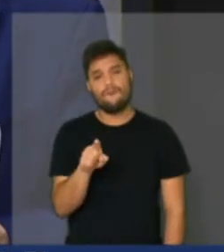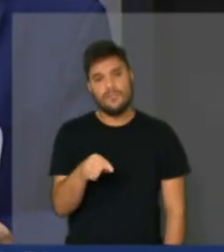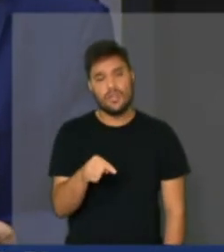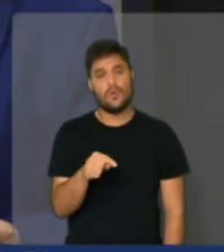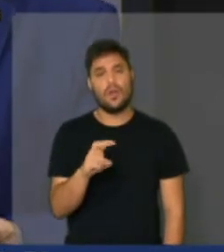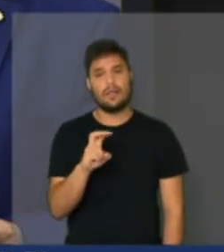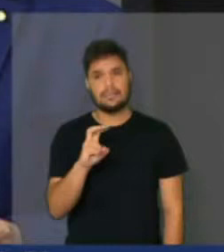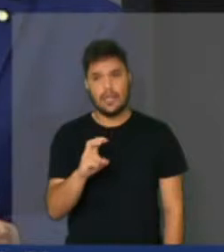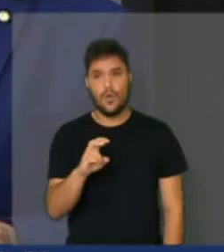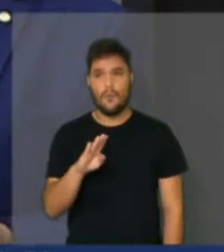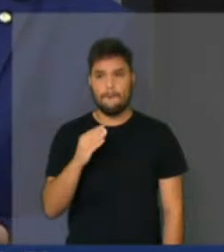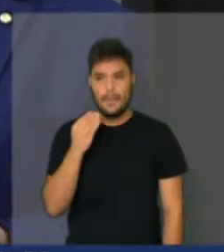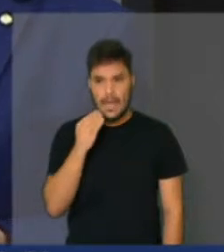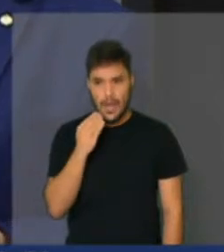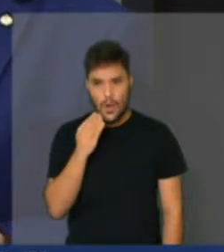1 BILHÃO E MEIO, EM 2024, VAI